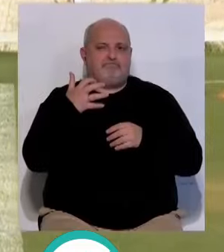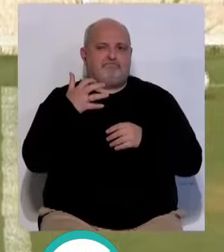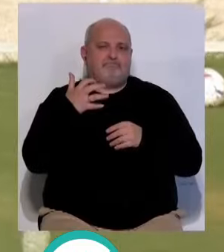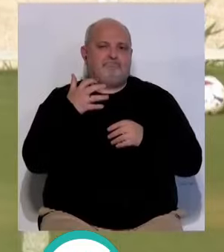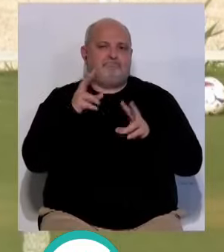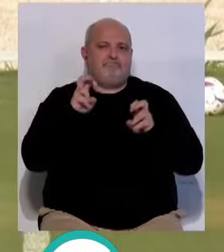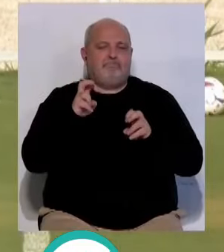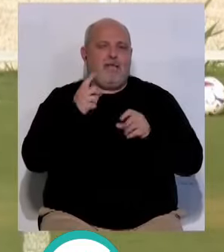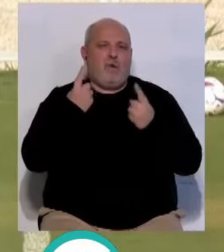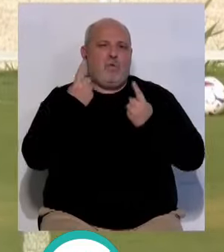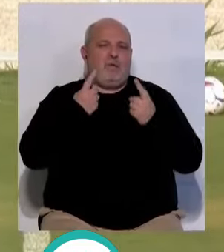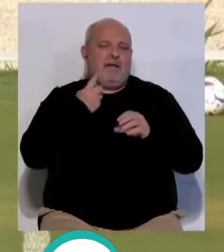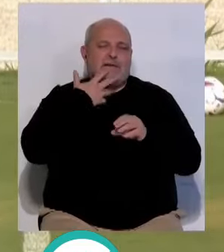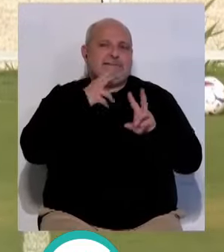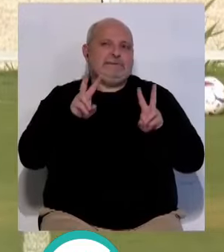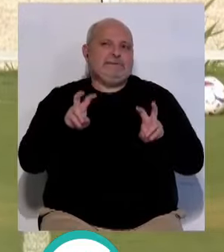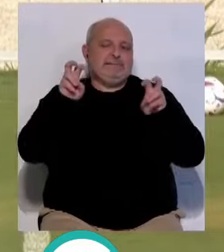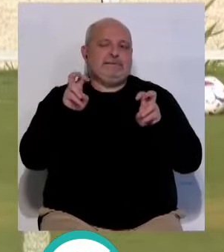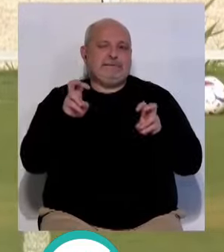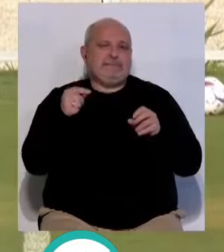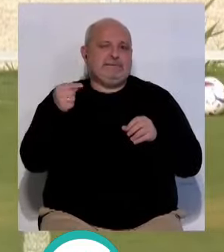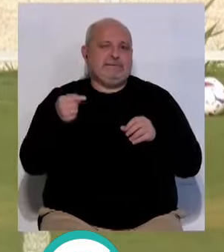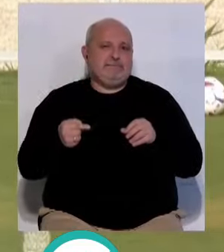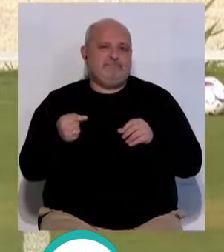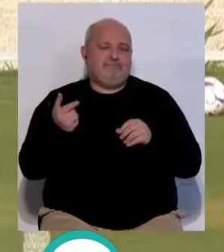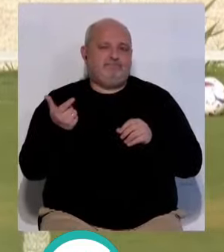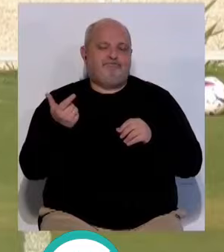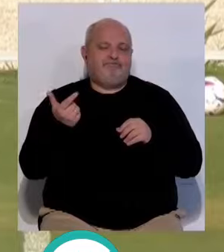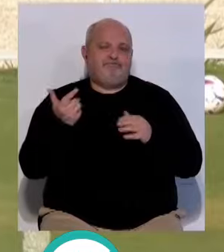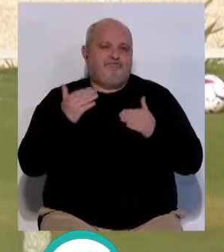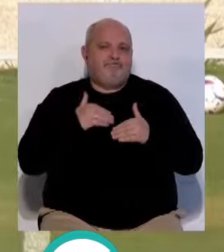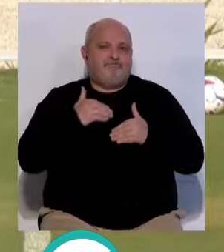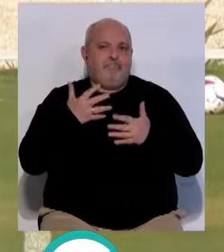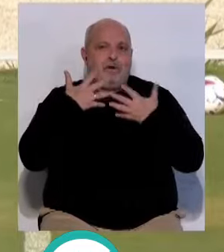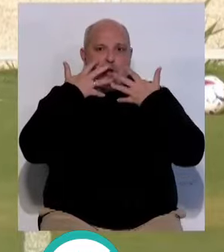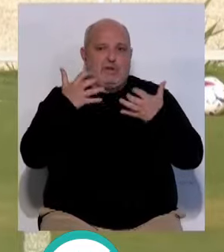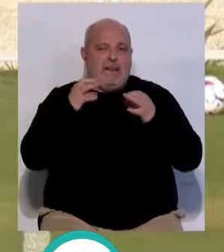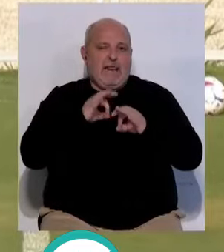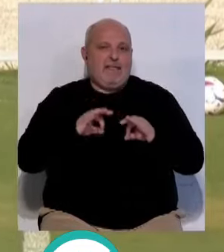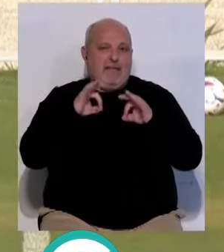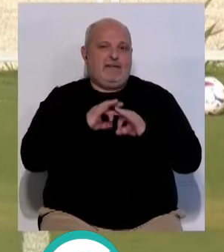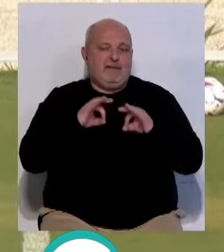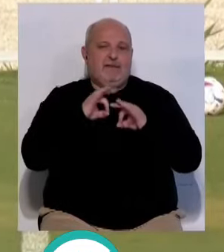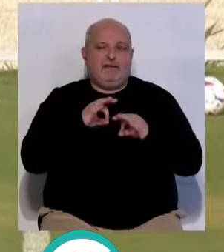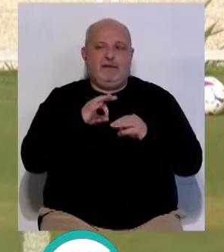agujeros le han parecido deficiencia que entonces no se le notaban porque por su superioridad sobre